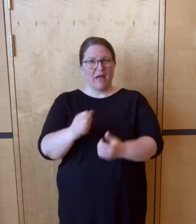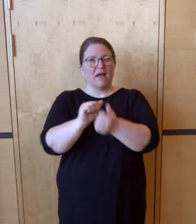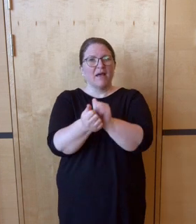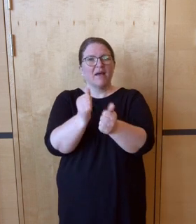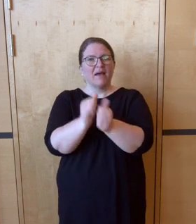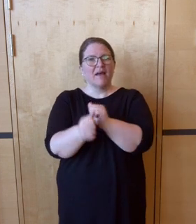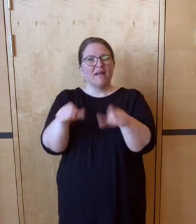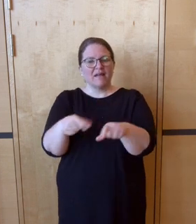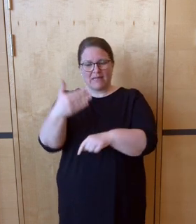Sidan 7